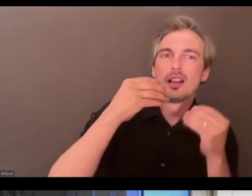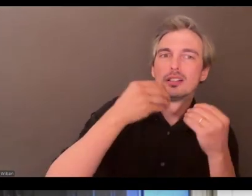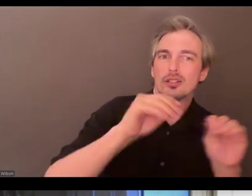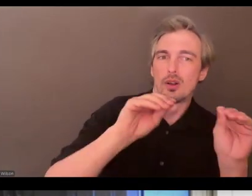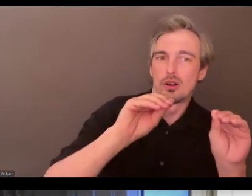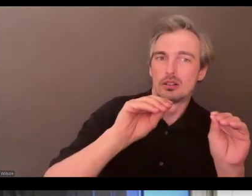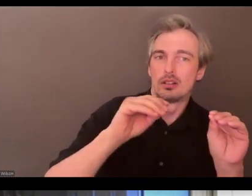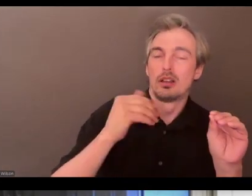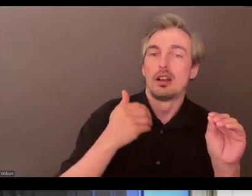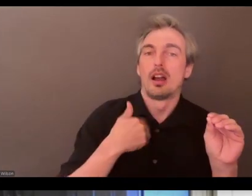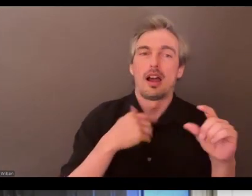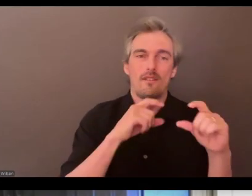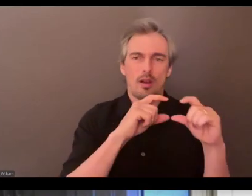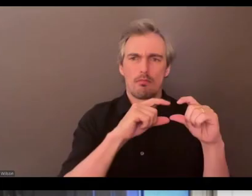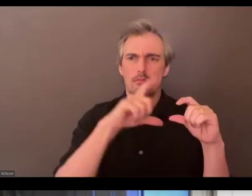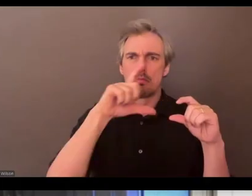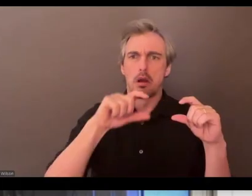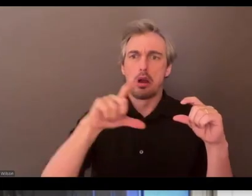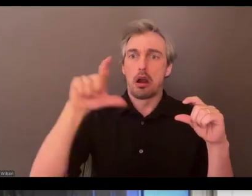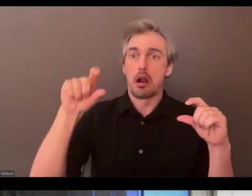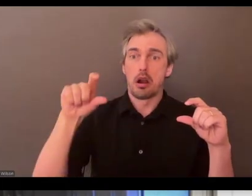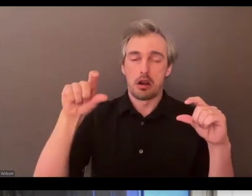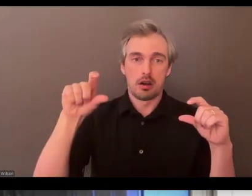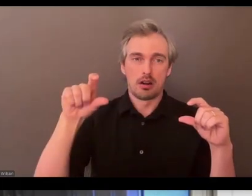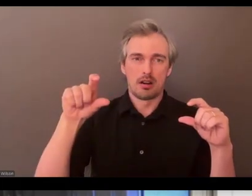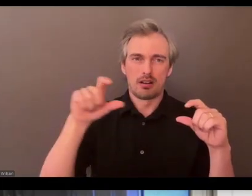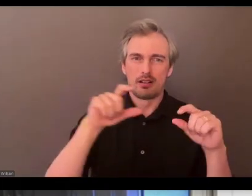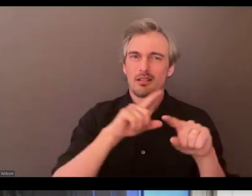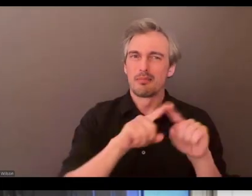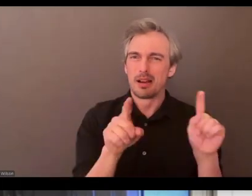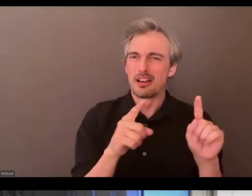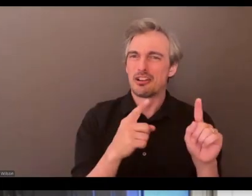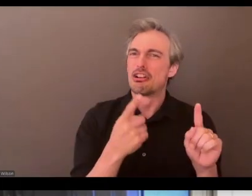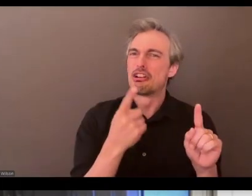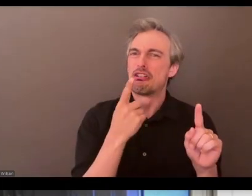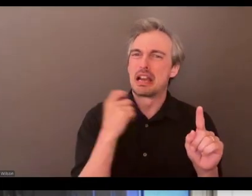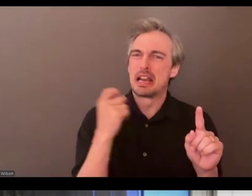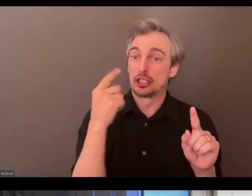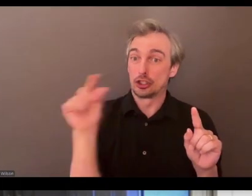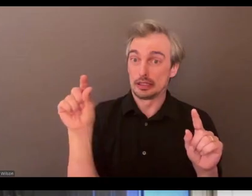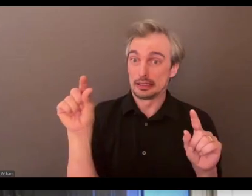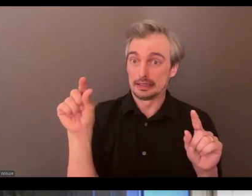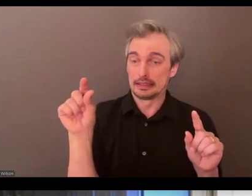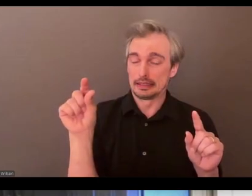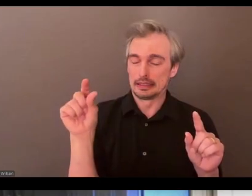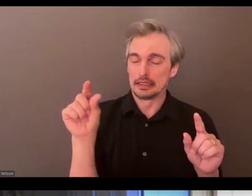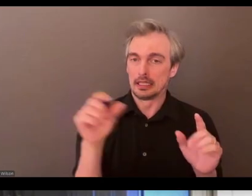これをグレ ースケ ールで見ると、線がどこ で止まるかを読むのに苦労するかもしれません。